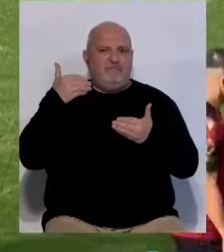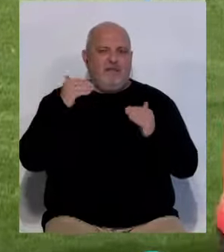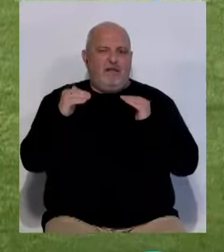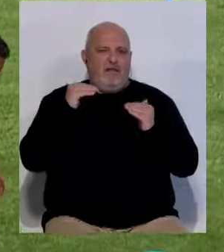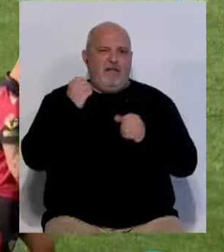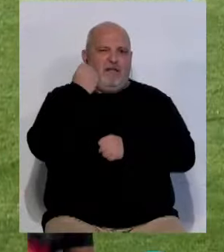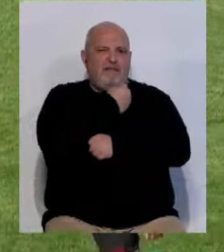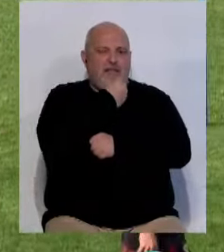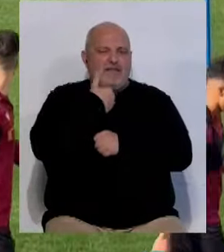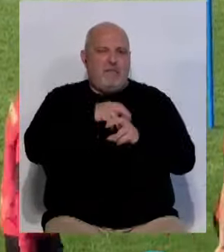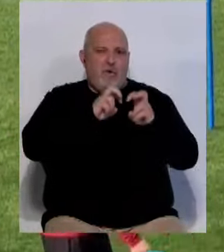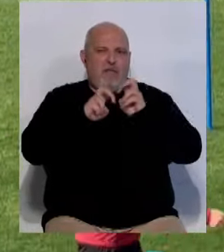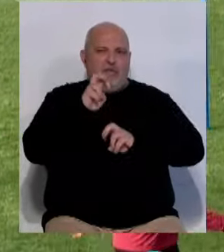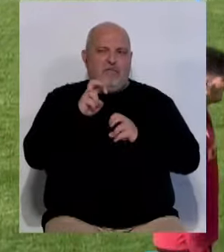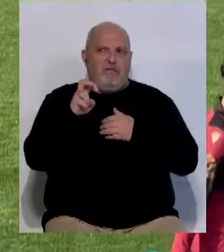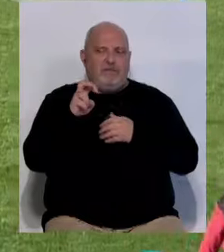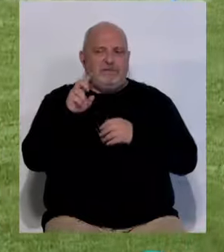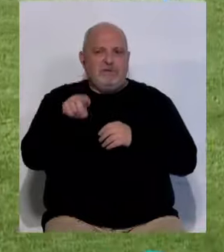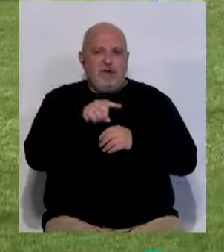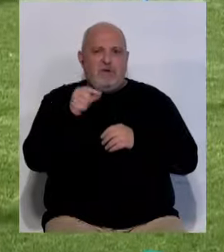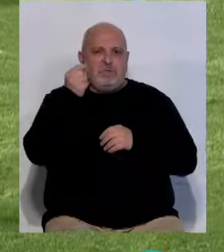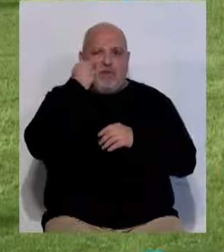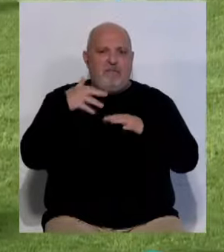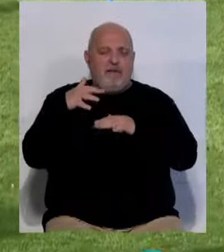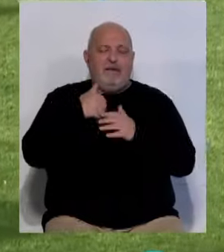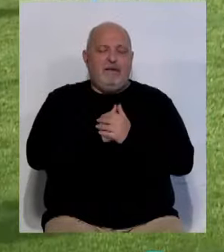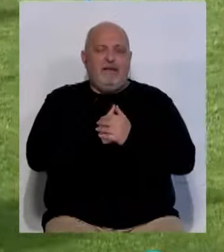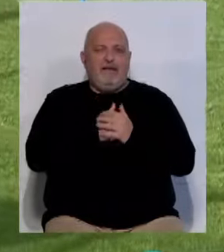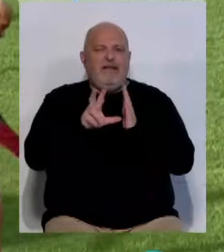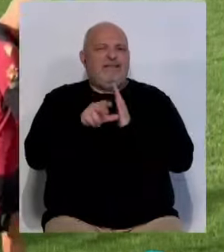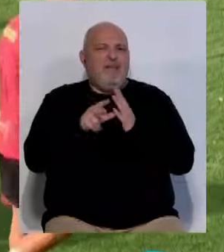navidades ya estaba un poco ahí que sonaba no el el problema es que ha tardado mucho ha habido